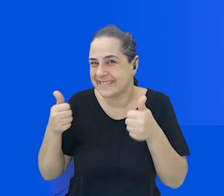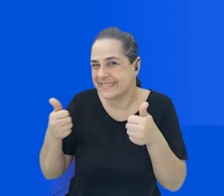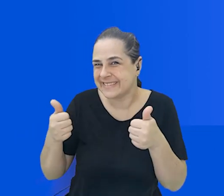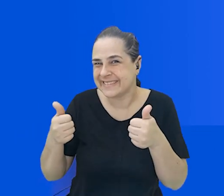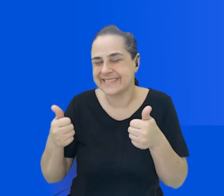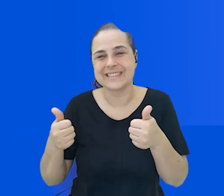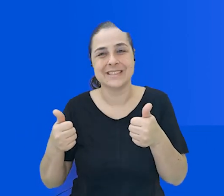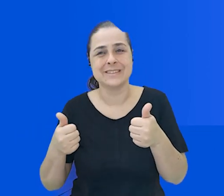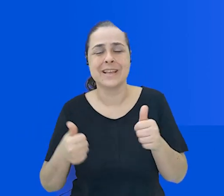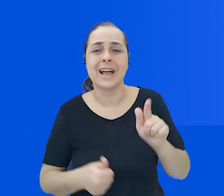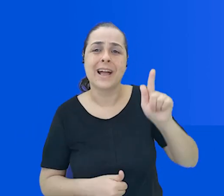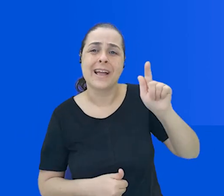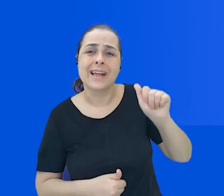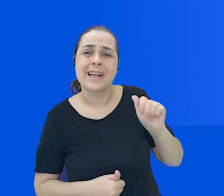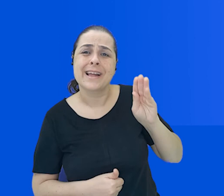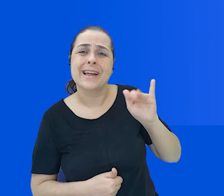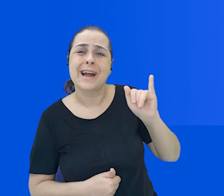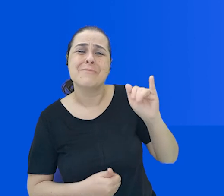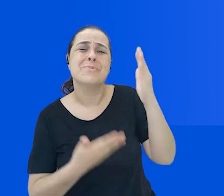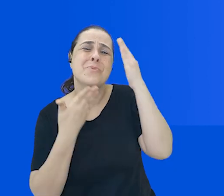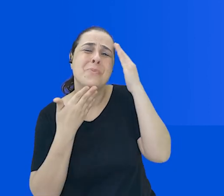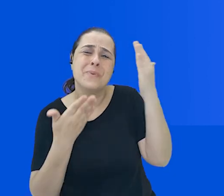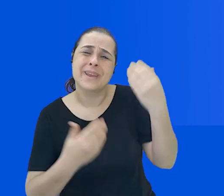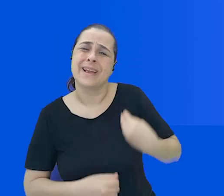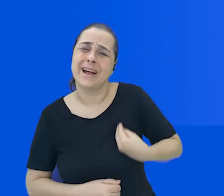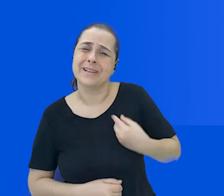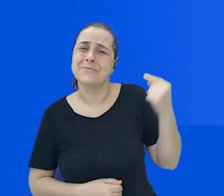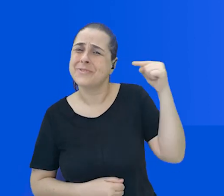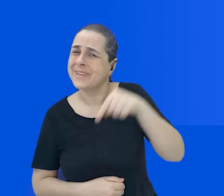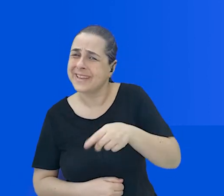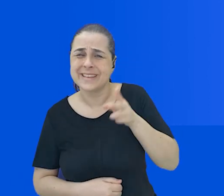Então ta! Gabi, muito obrigada por estar aqui, por estar sempre